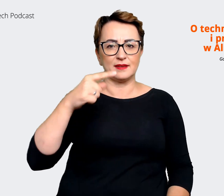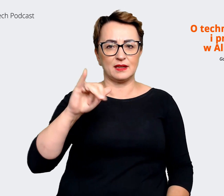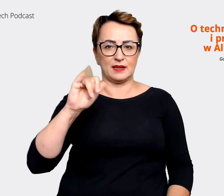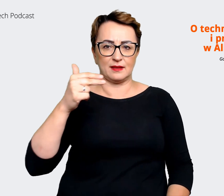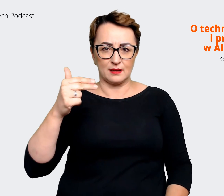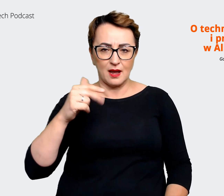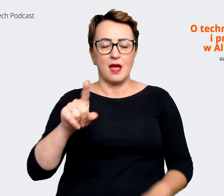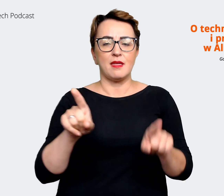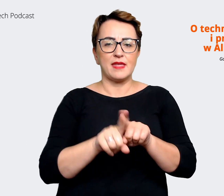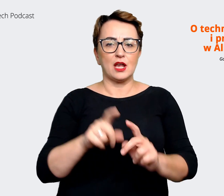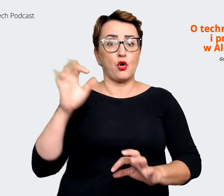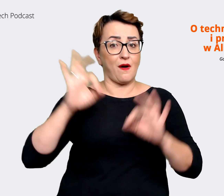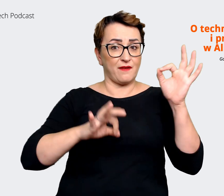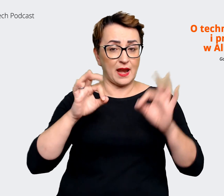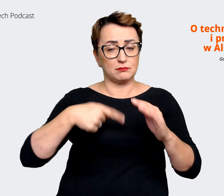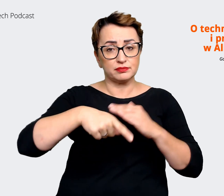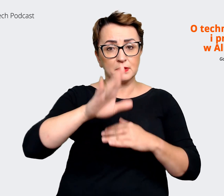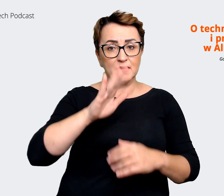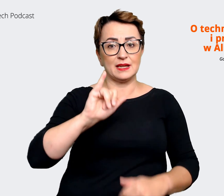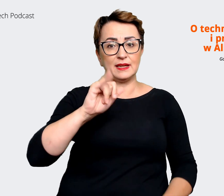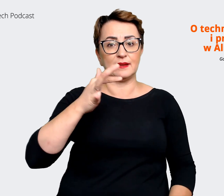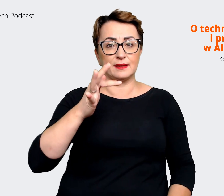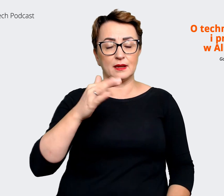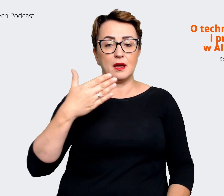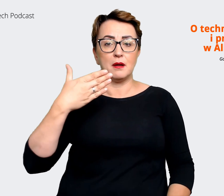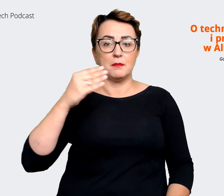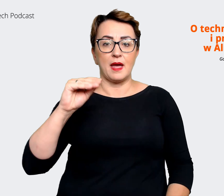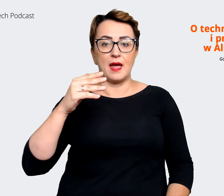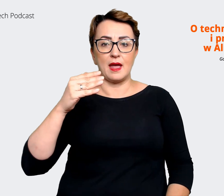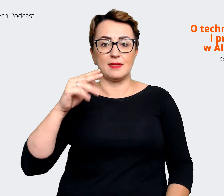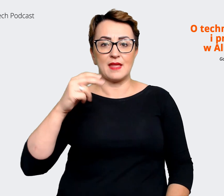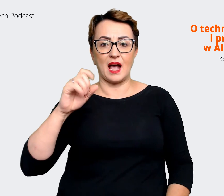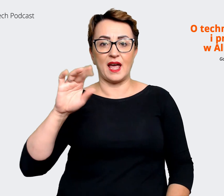na najbliższą jaką się wybieram to jest IT Manager of Tomorrow, więc jeżeli będziecie to